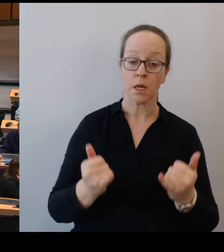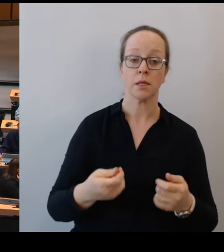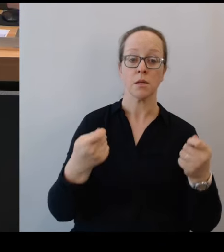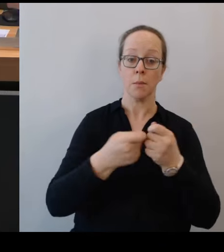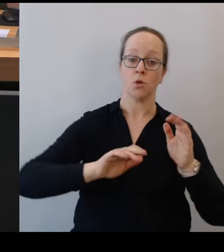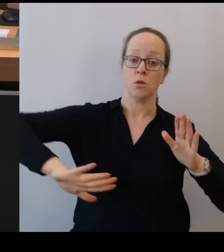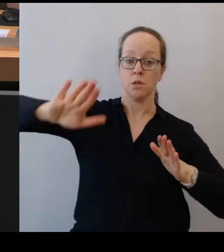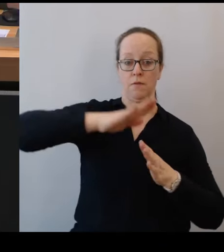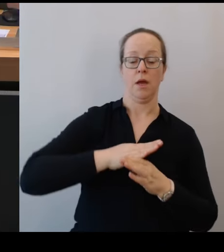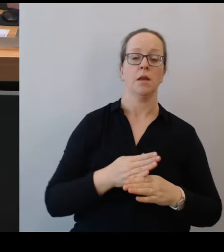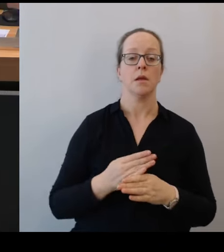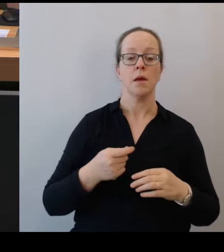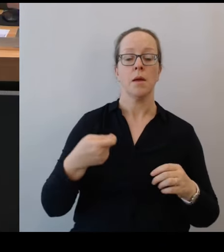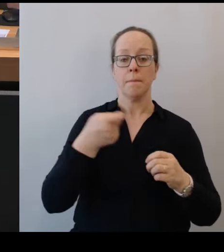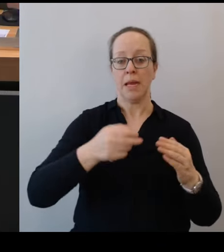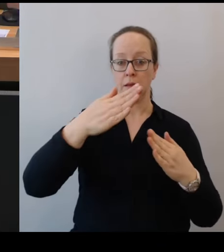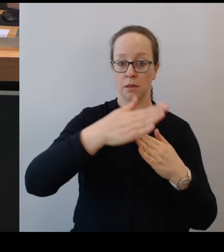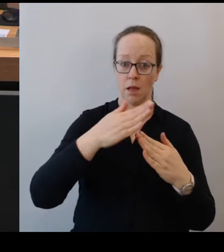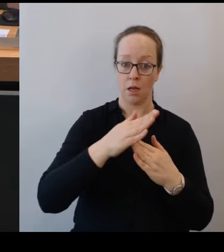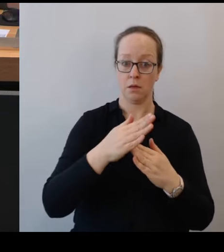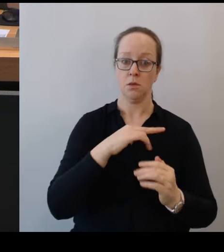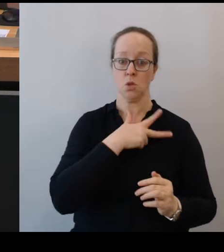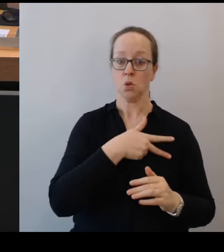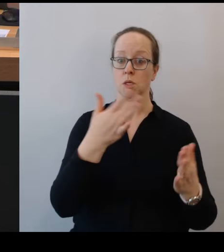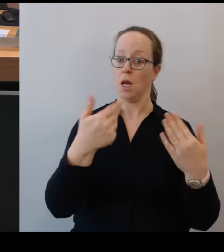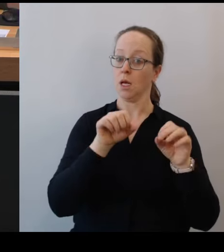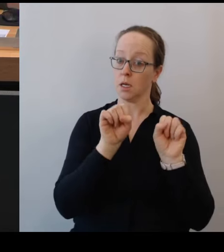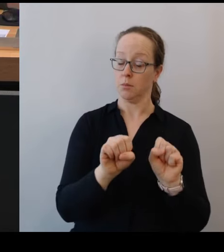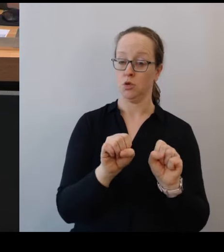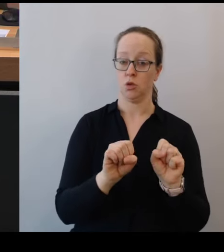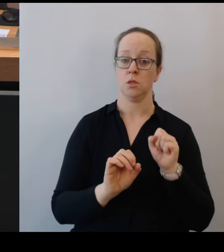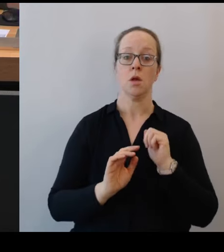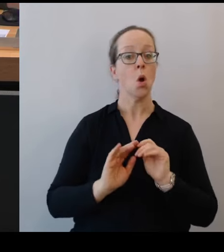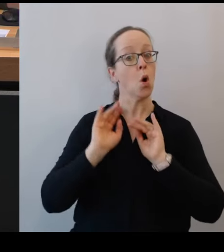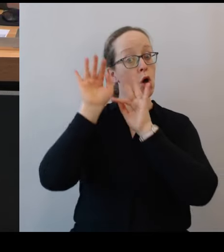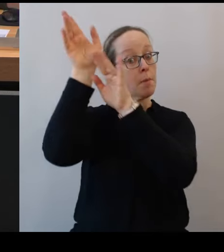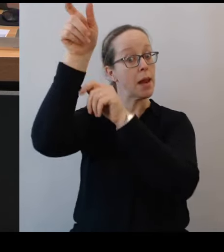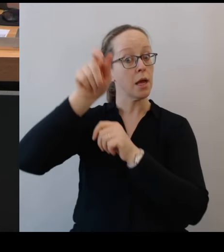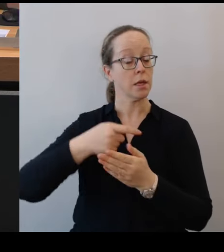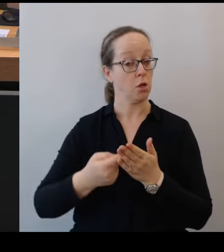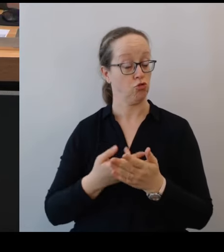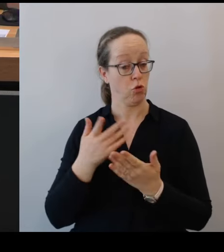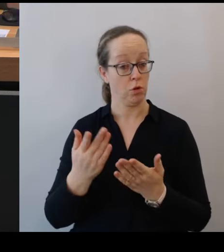Also, um es noch mal kurz zu machen: Wir schlagen jetzt vier Maßnahmen vor, um die Mietenkrise zu lösen. Wir brauchen schnellstmöglich einen